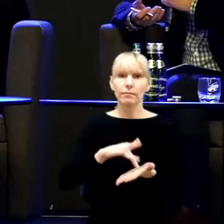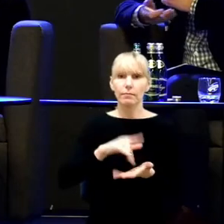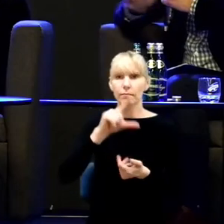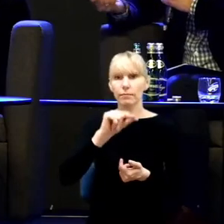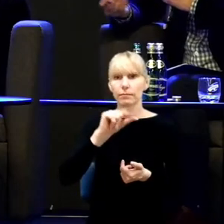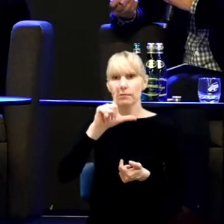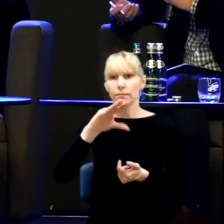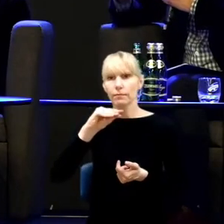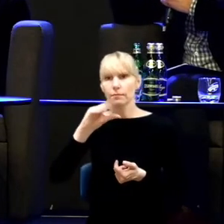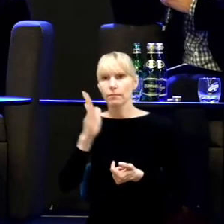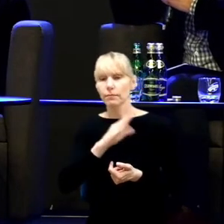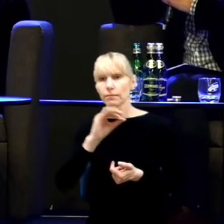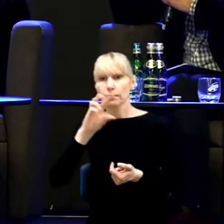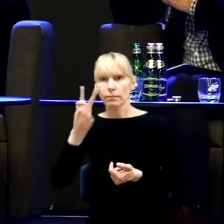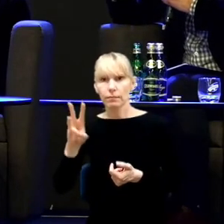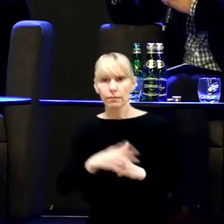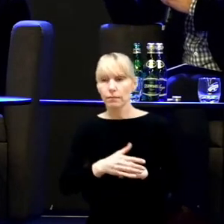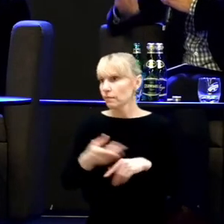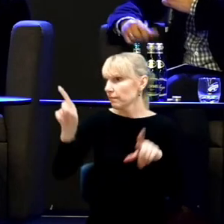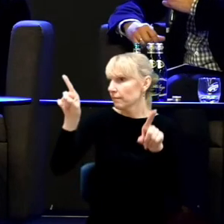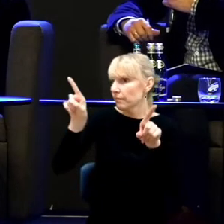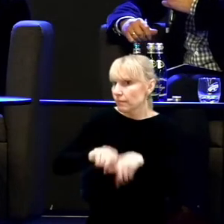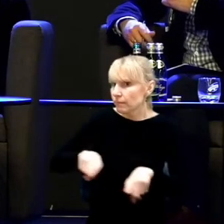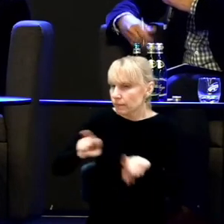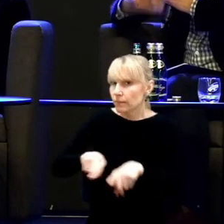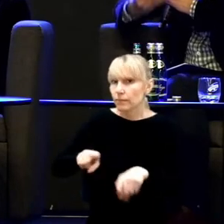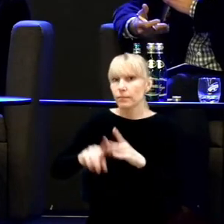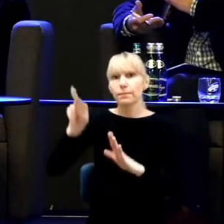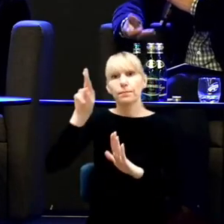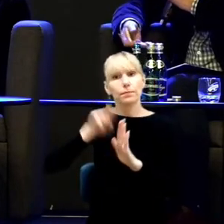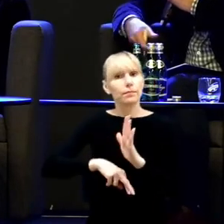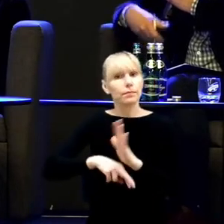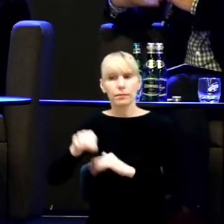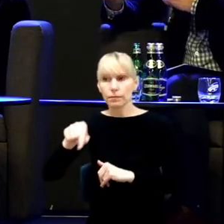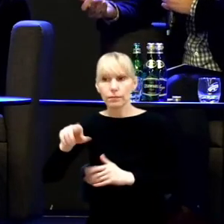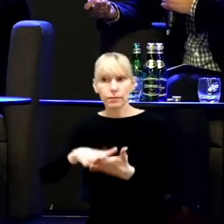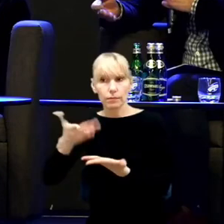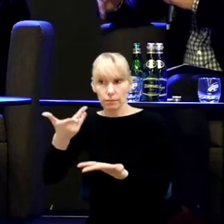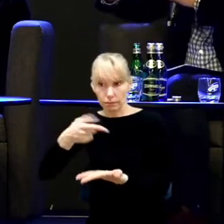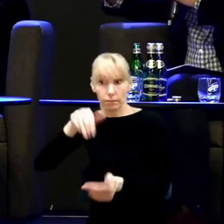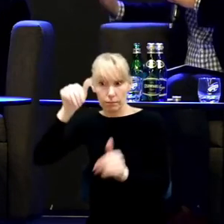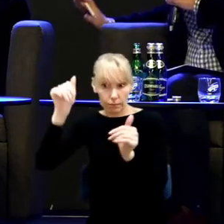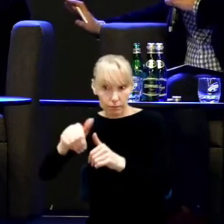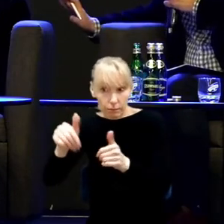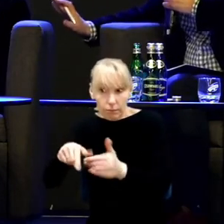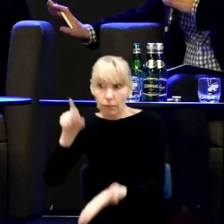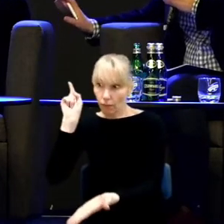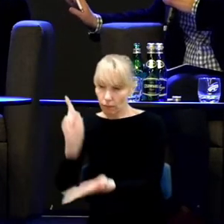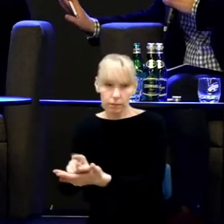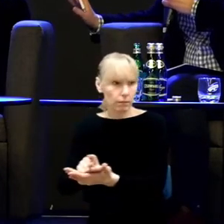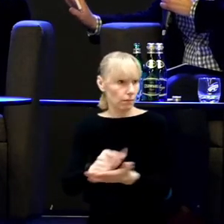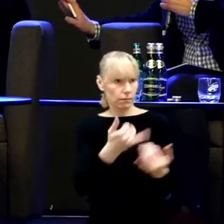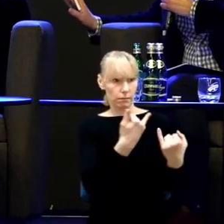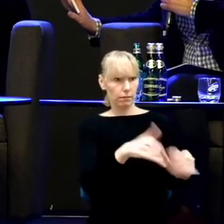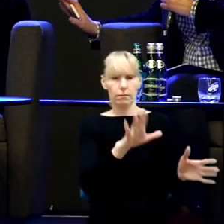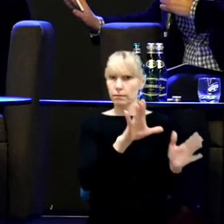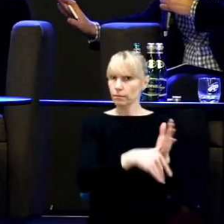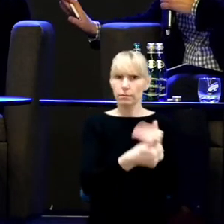takie same przepisy jak w innych miastach i tu się da, a tam się nie da. Tutaj jeszcze tylko dodam, że akurat miasta